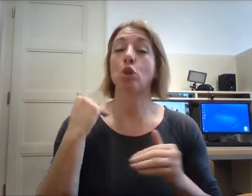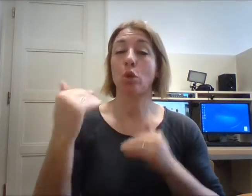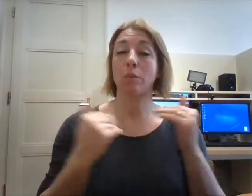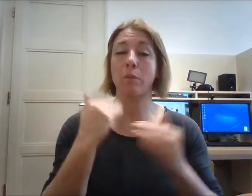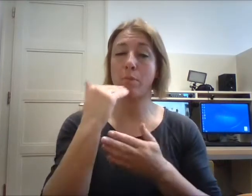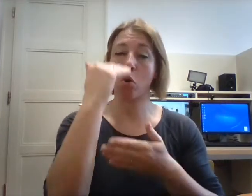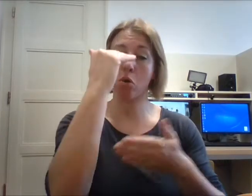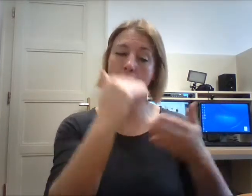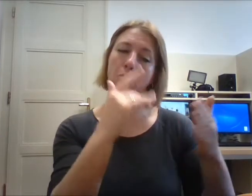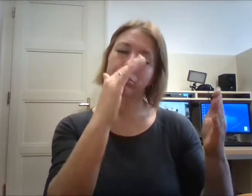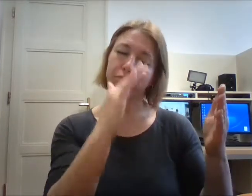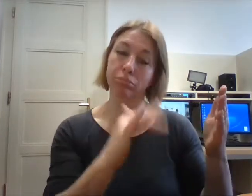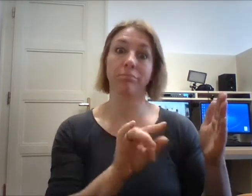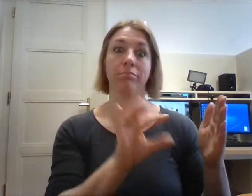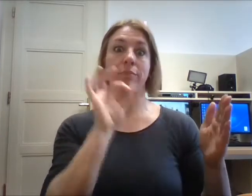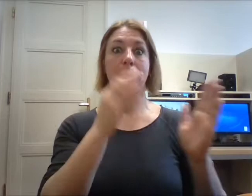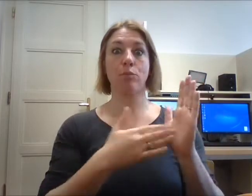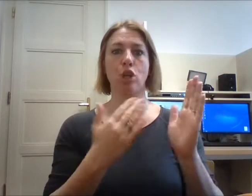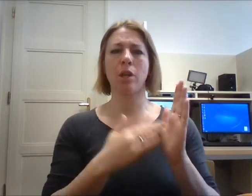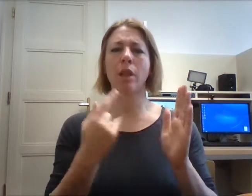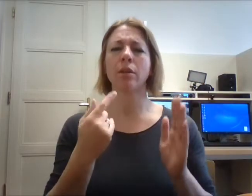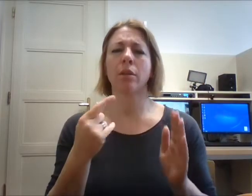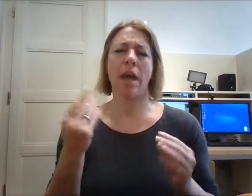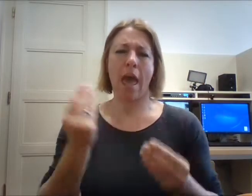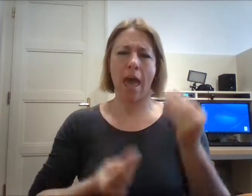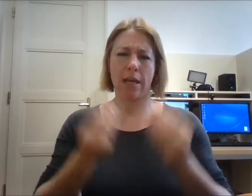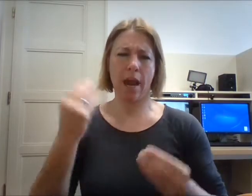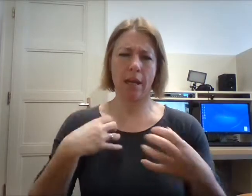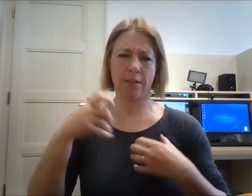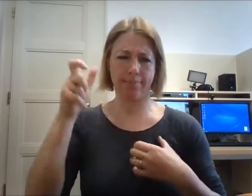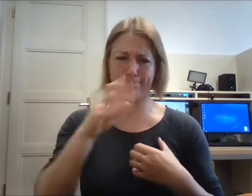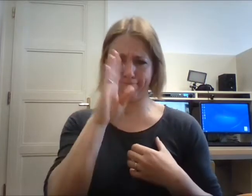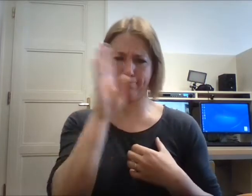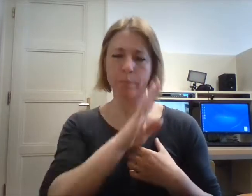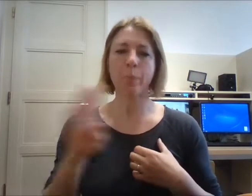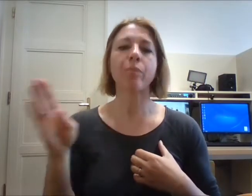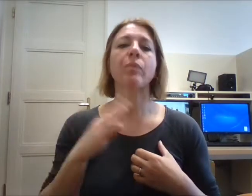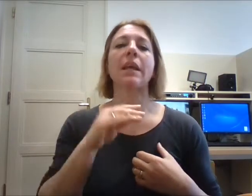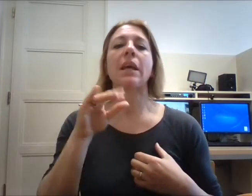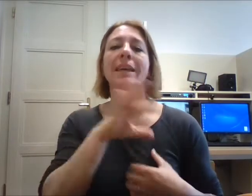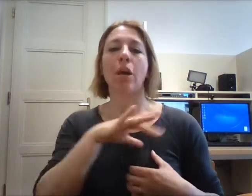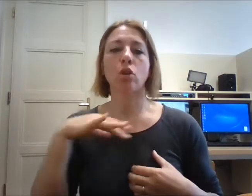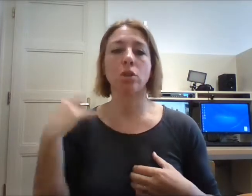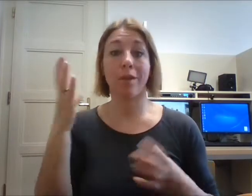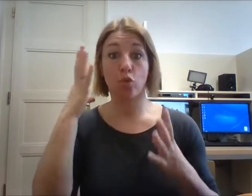Velcí diváci se mohou těšit na čtení s Jaroslavem Duškem.